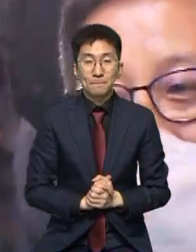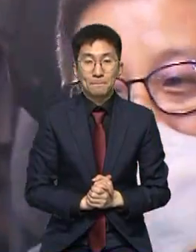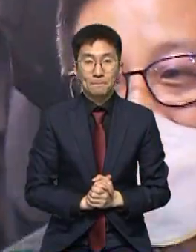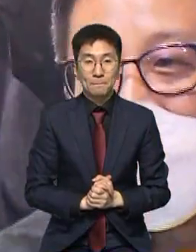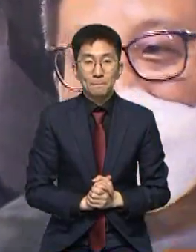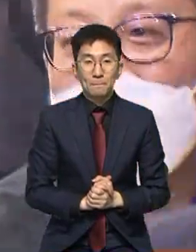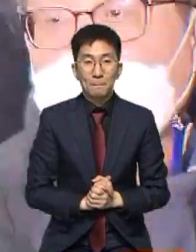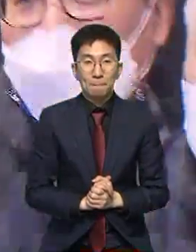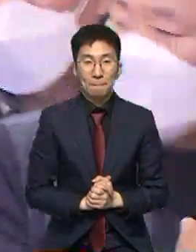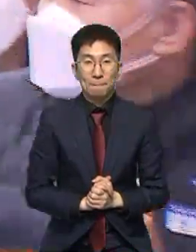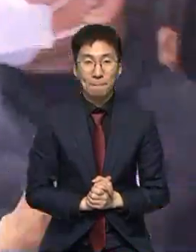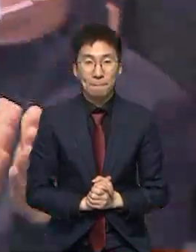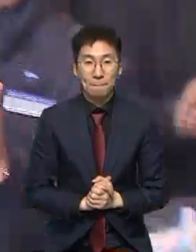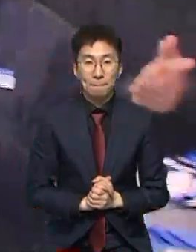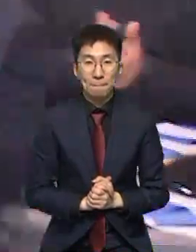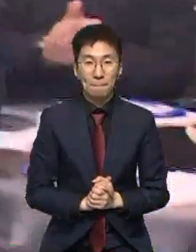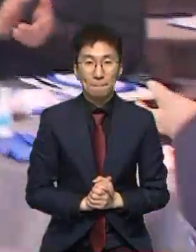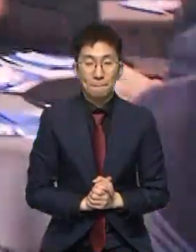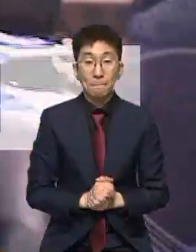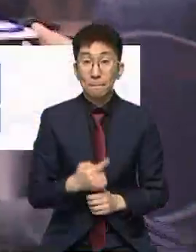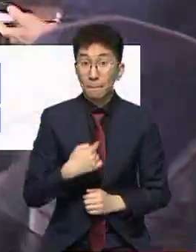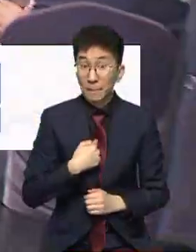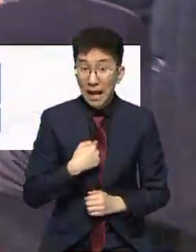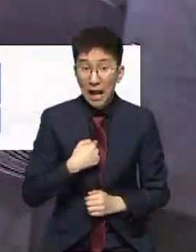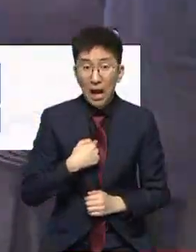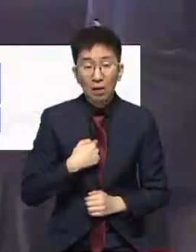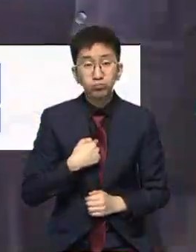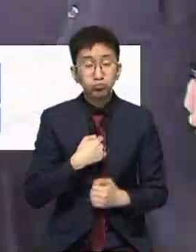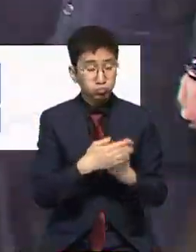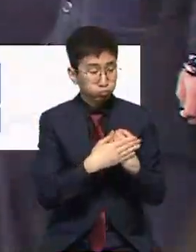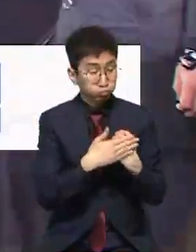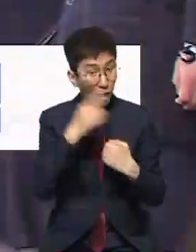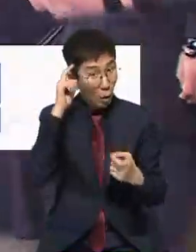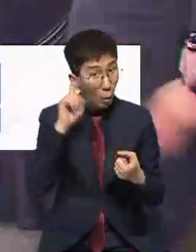(기자) 최근 자신에 대한 지지를 선언한 한국노총을 찾은 이재명 민주당 후보.